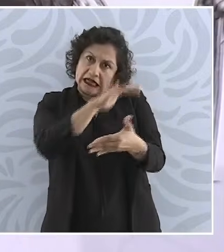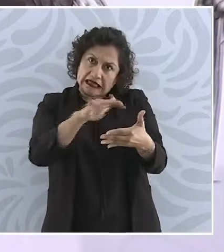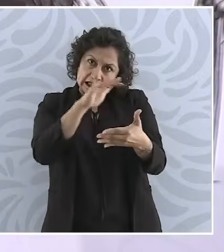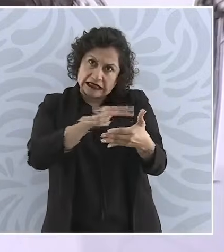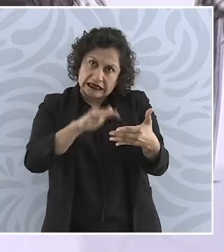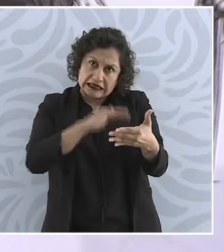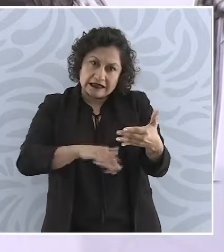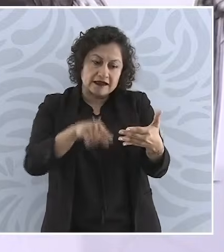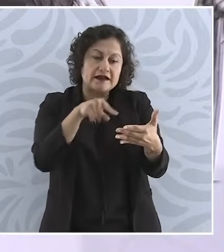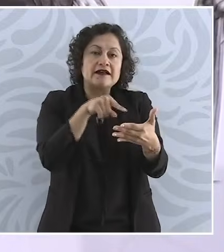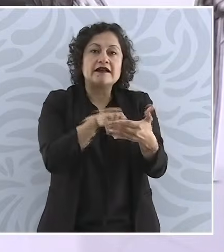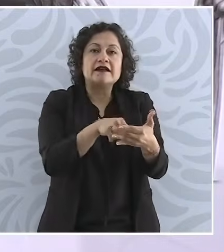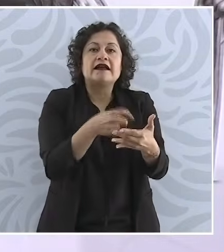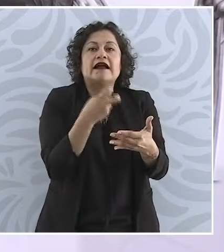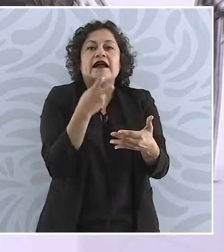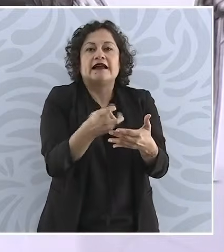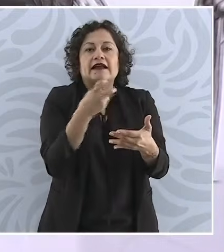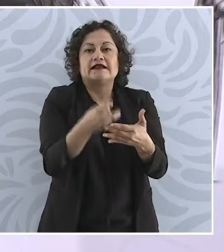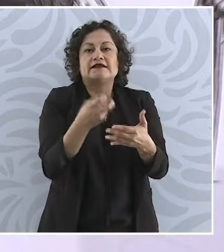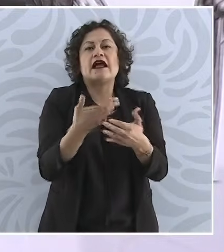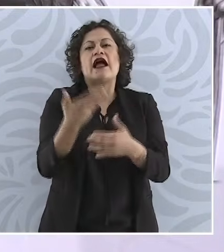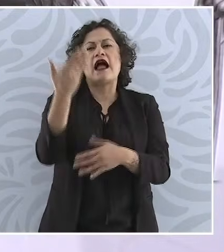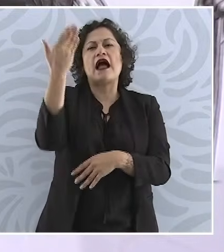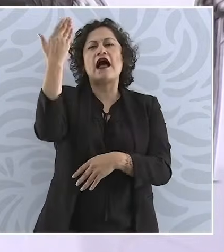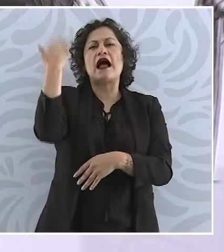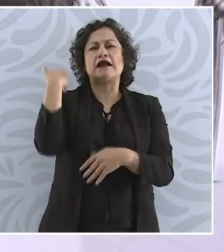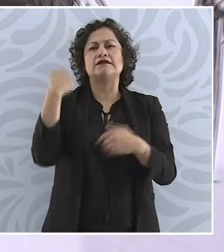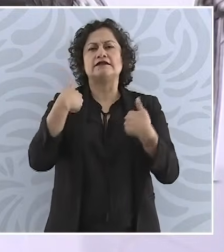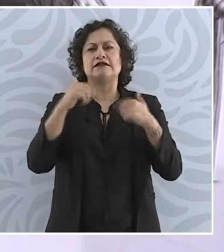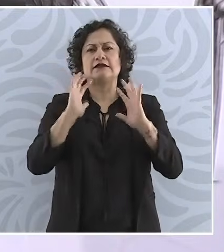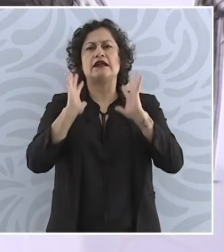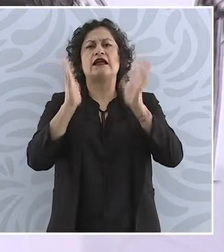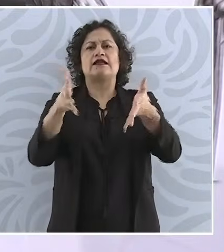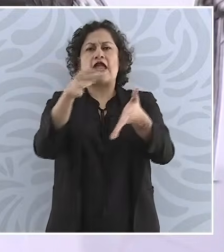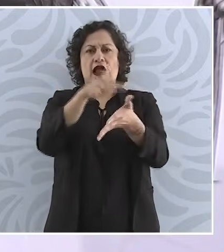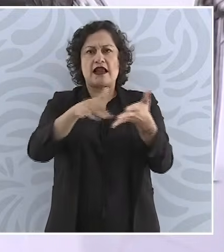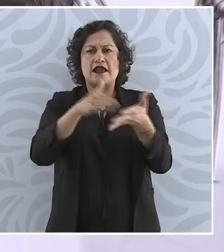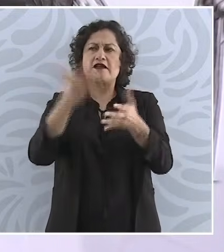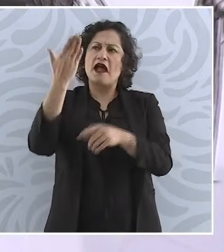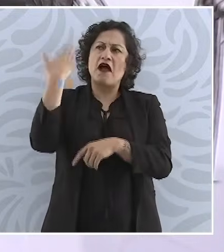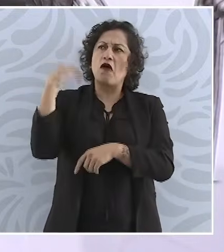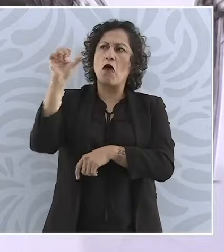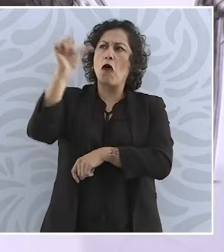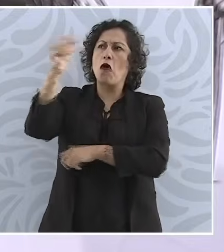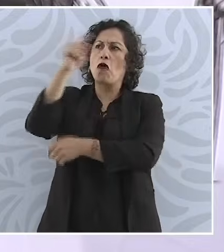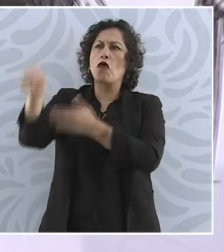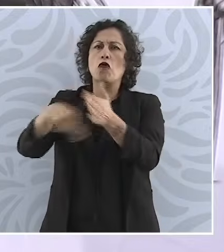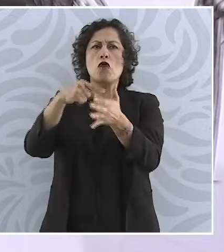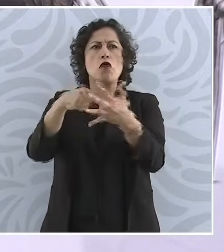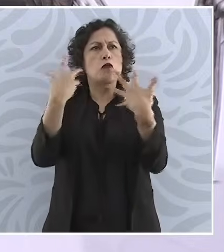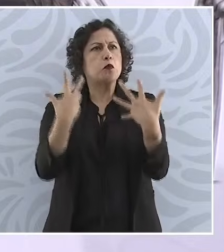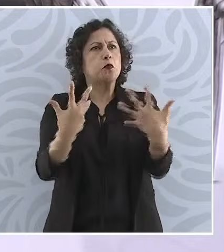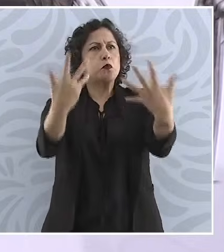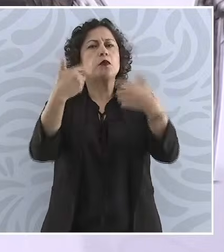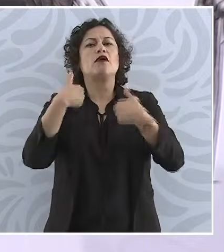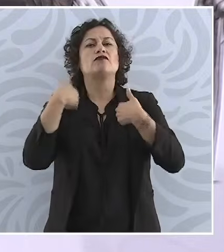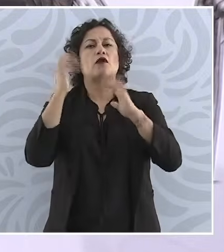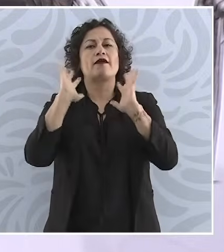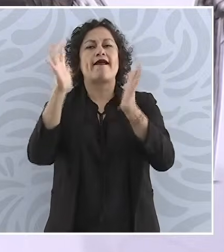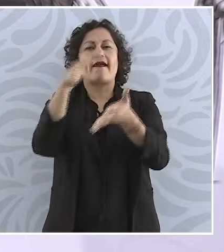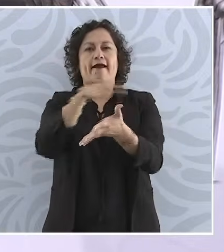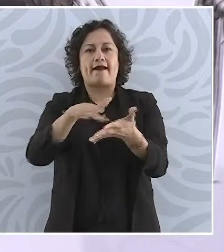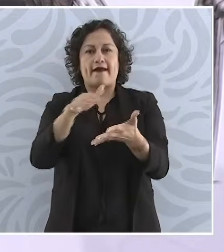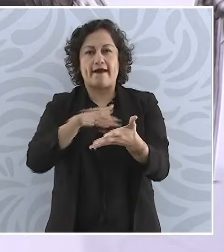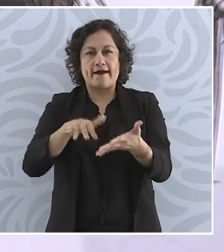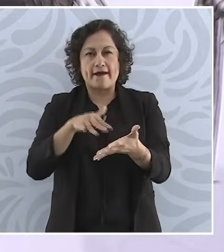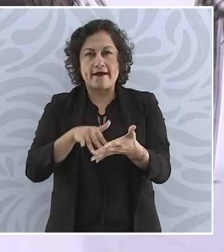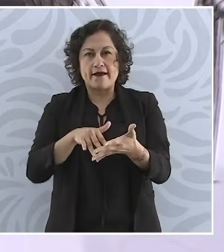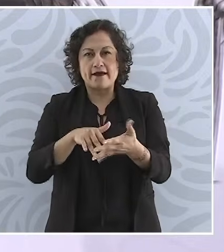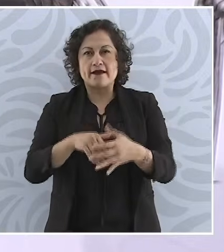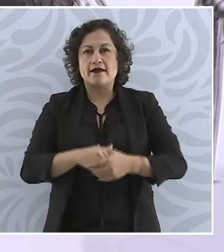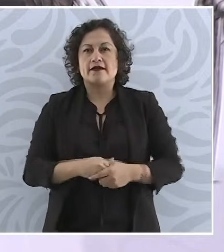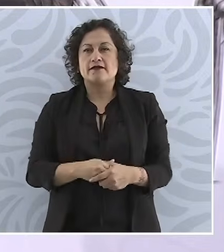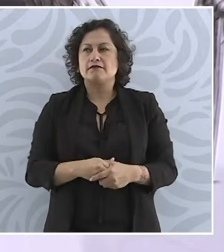discurso que ya había leído hace tiempo en un evento público en el 2013 cuando